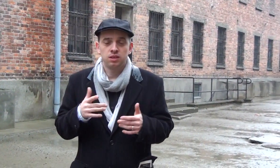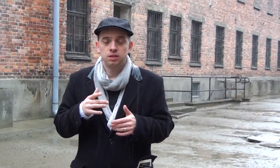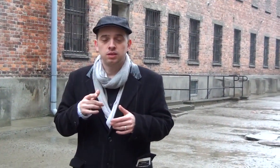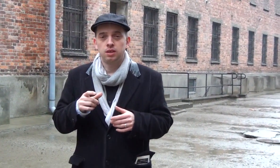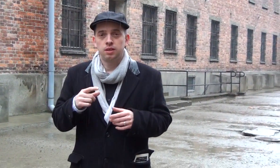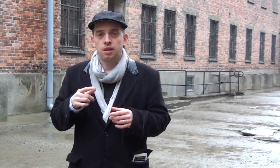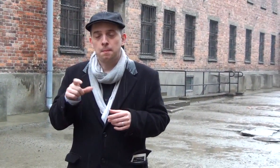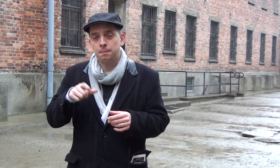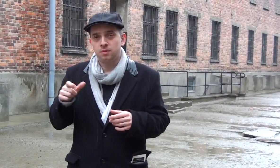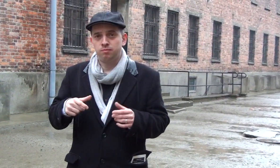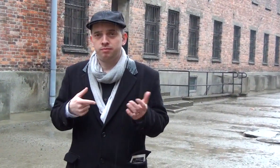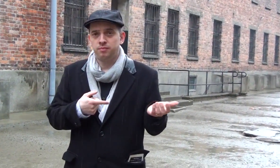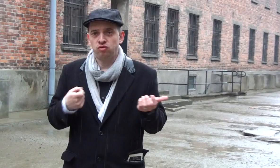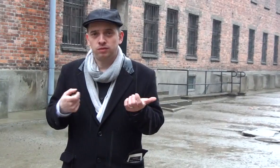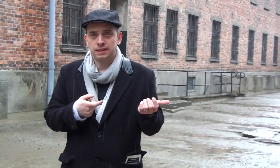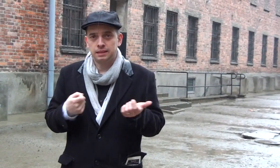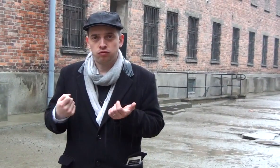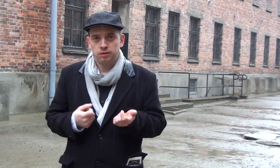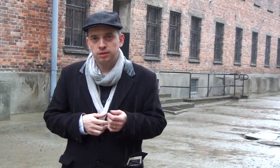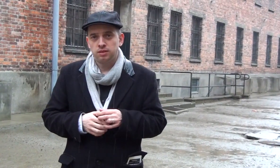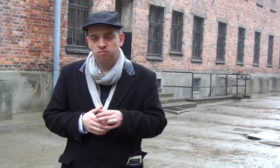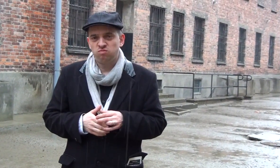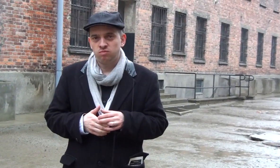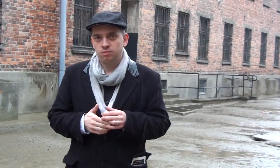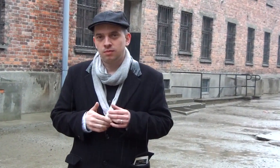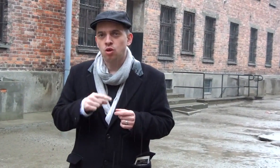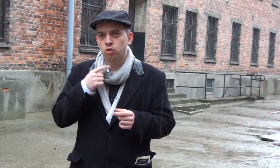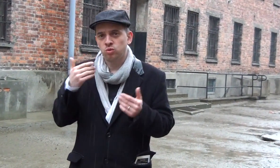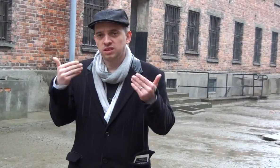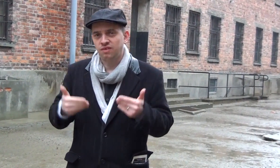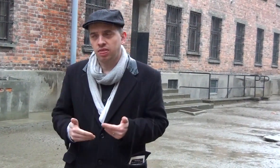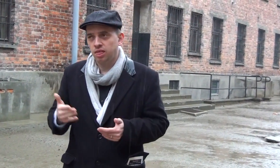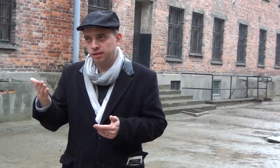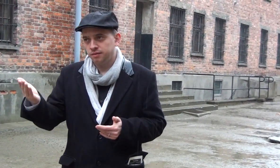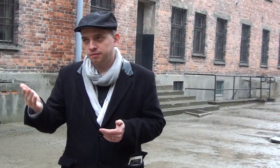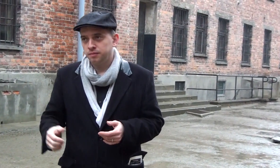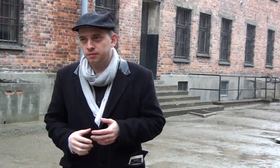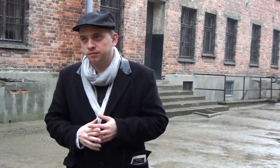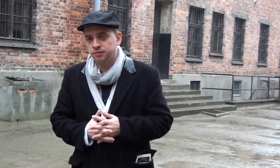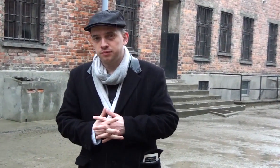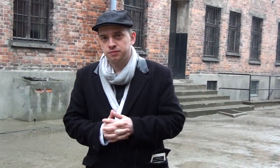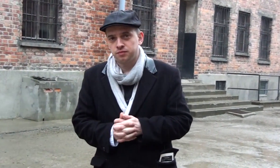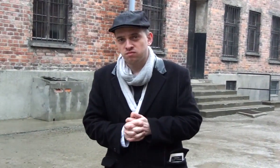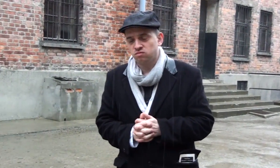Todesblock bedeutet Juden wurden erschossen. Dort steht der Todeswand.